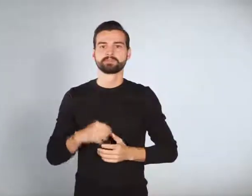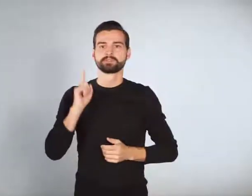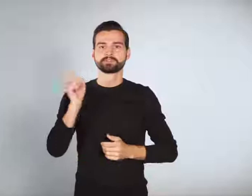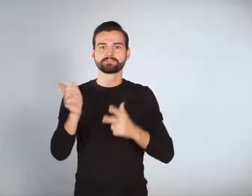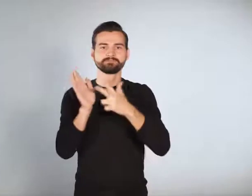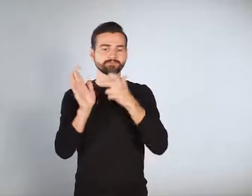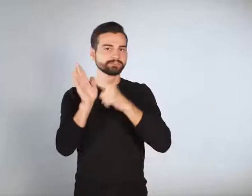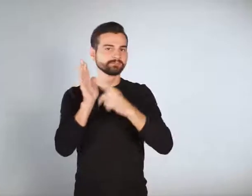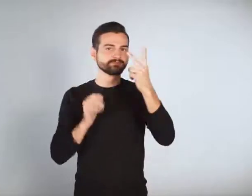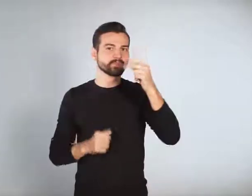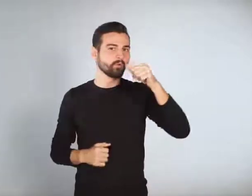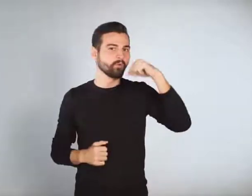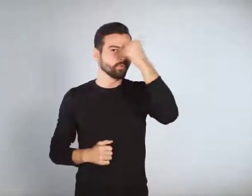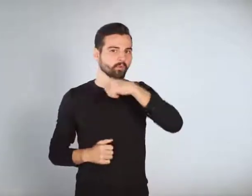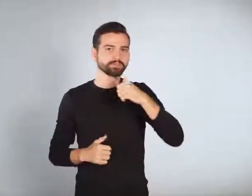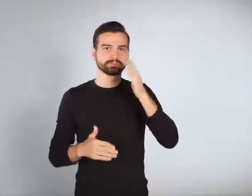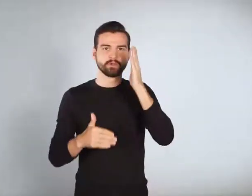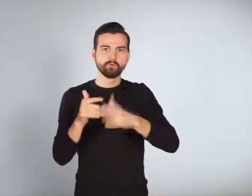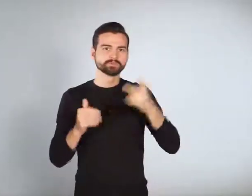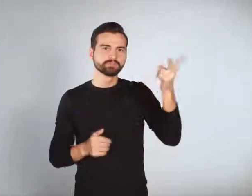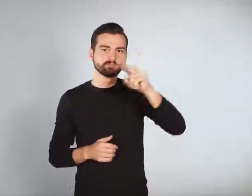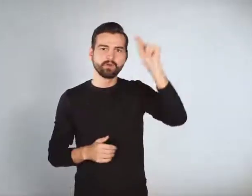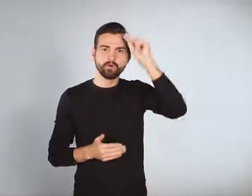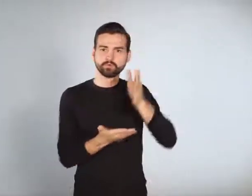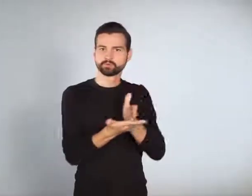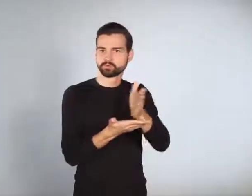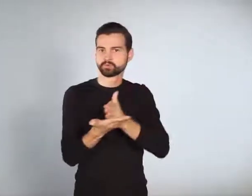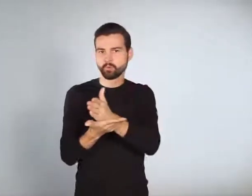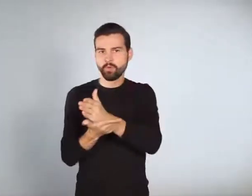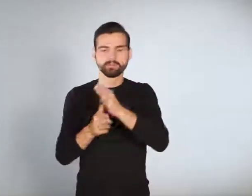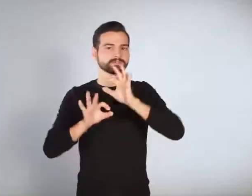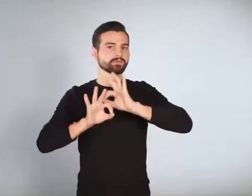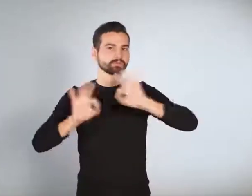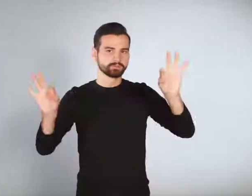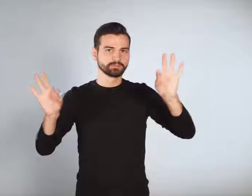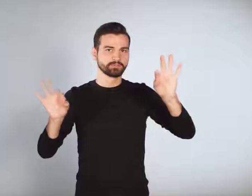В 1872 г. окончивший оба курса с отличием